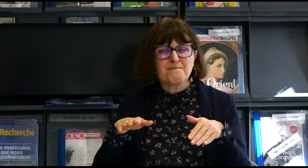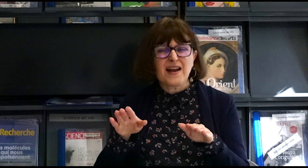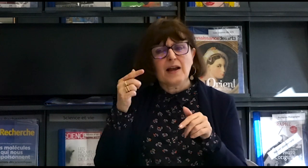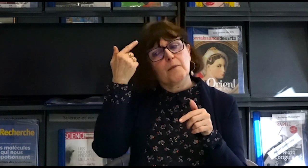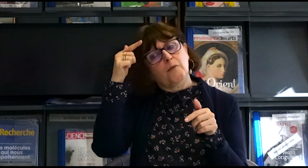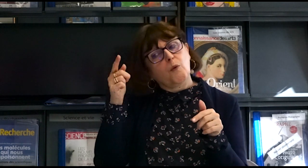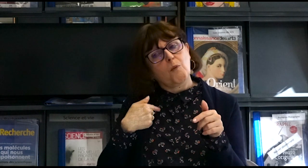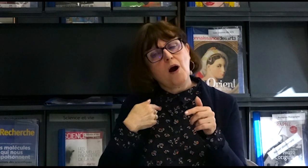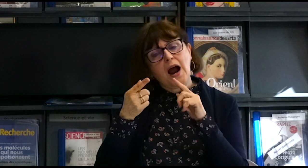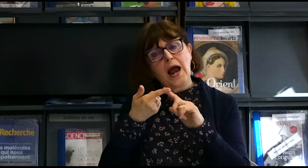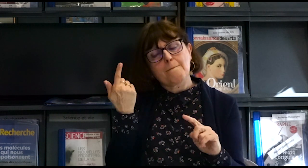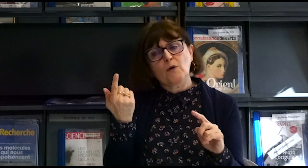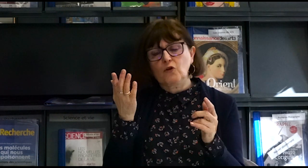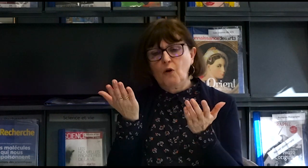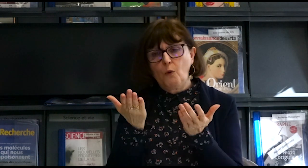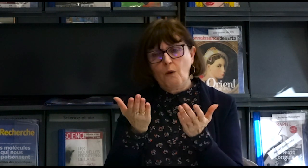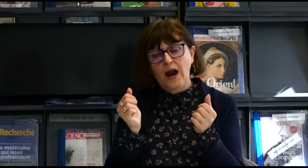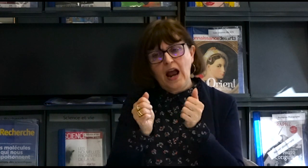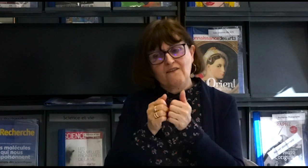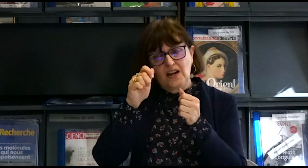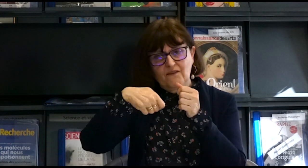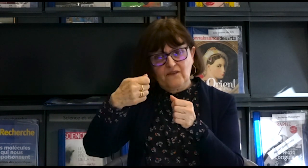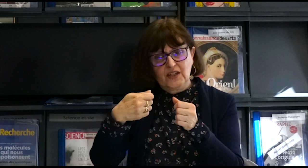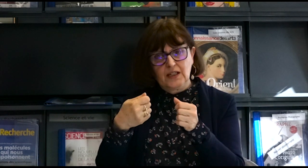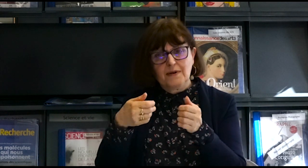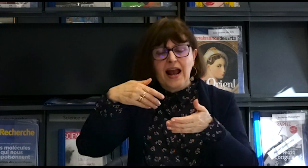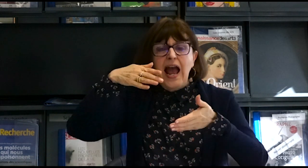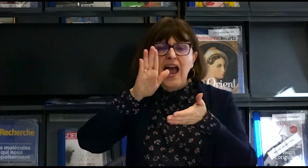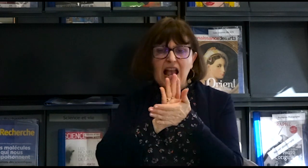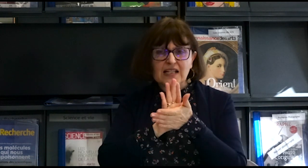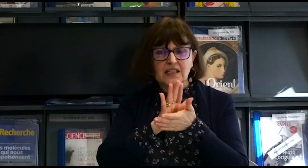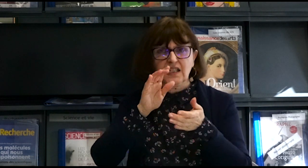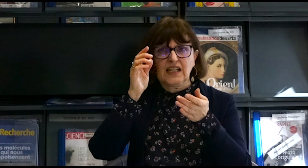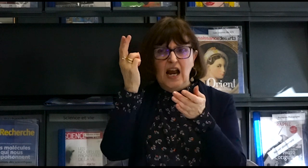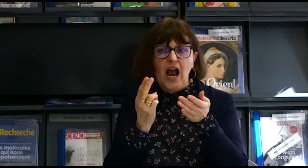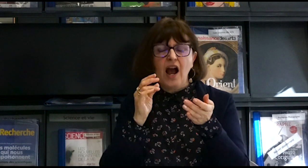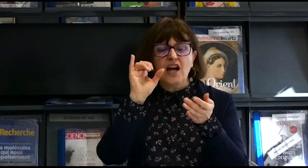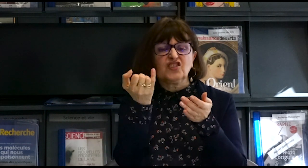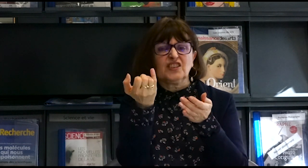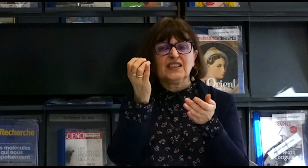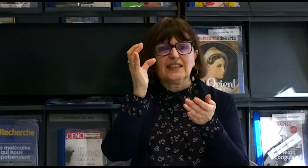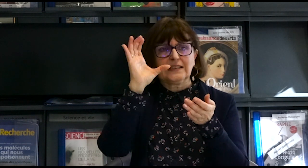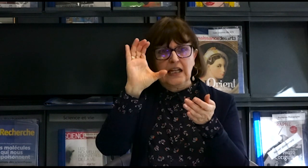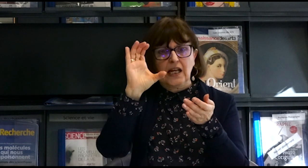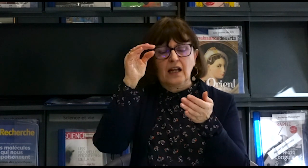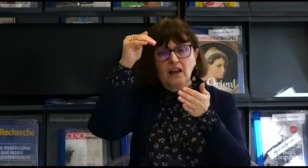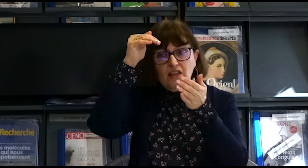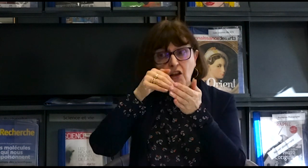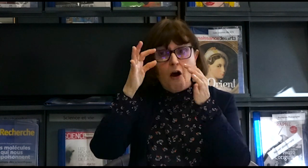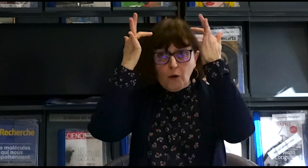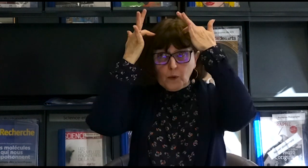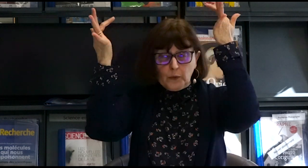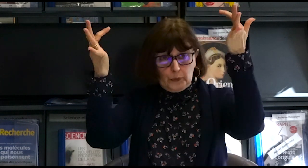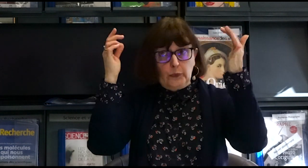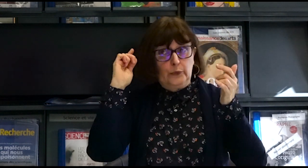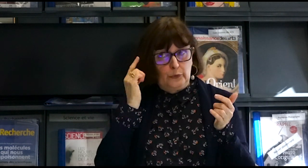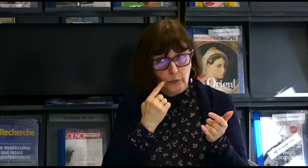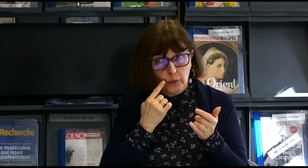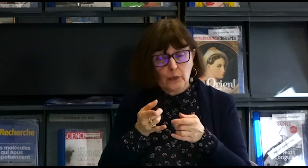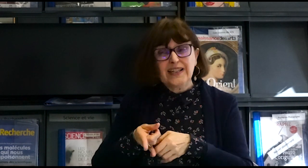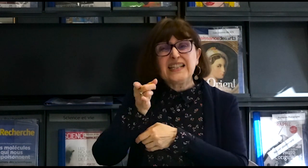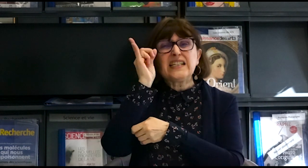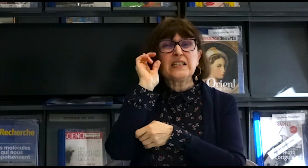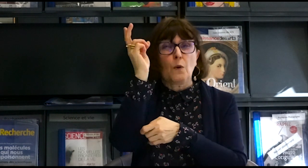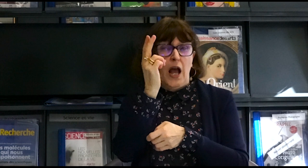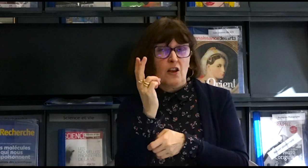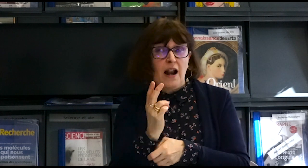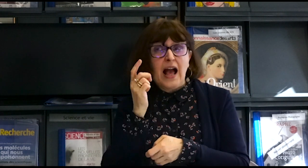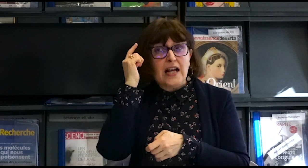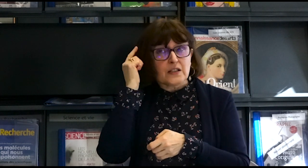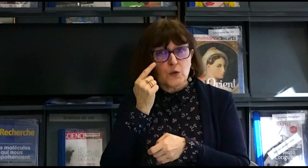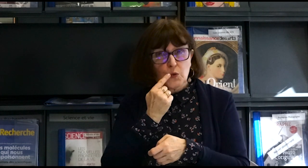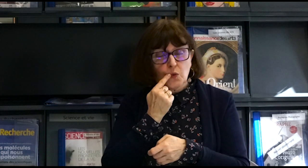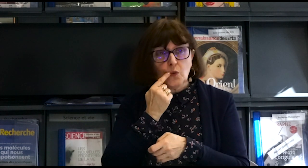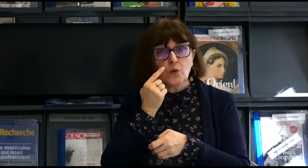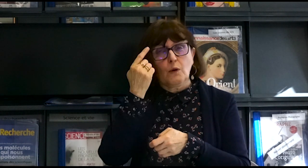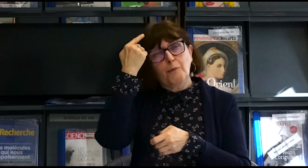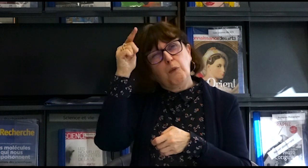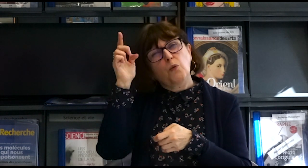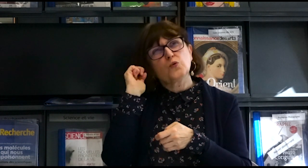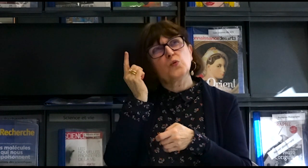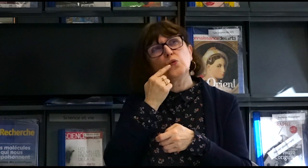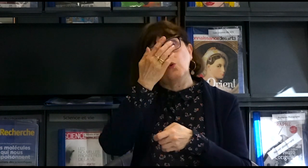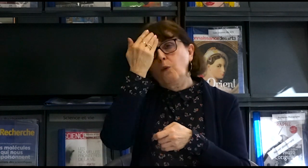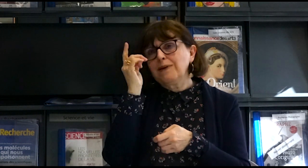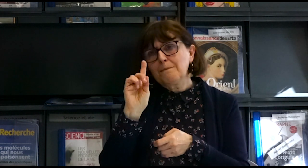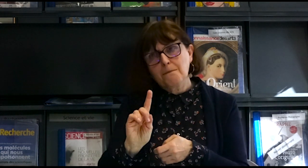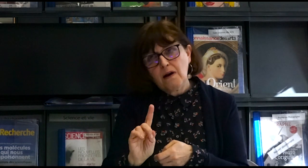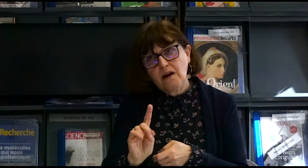il fallait le réinscrire dans la culture et l'histoire de l'art des sourds pour que les sourds ne l’oublient pas.